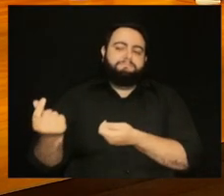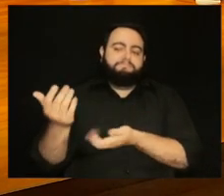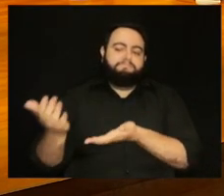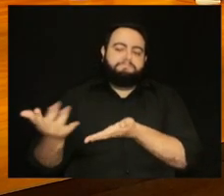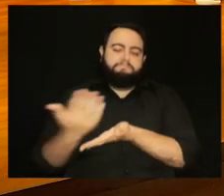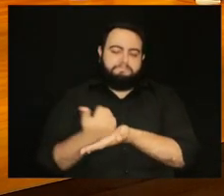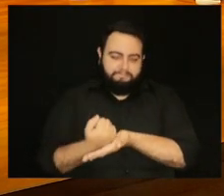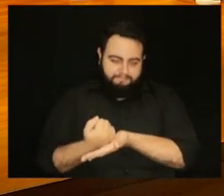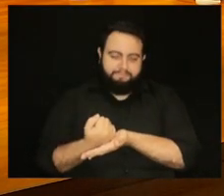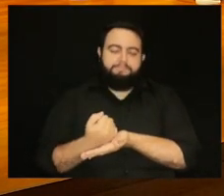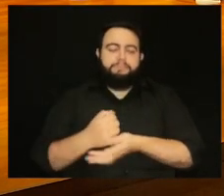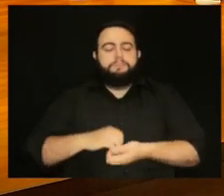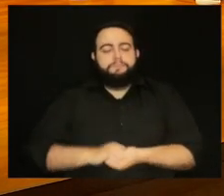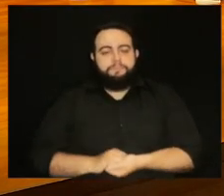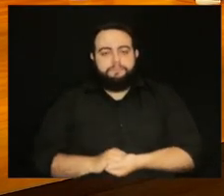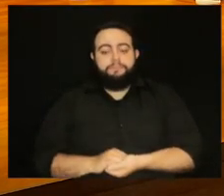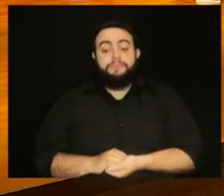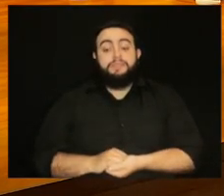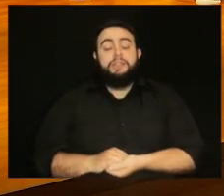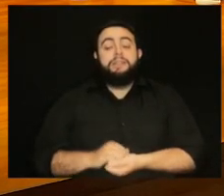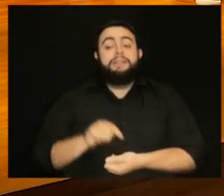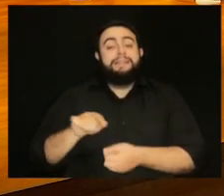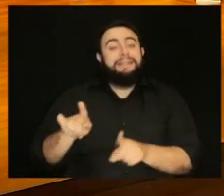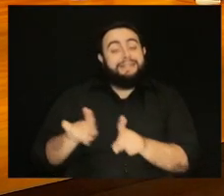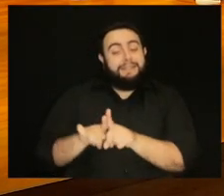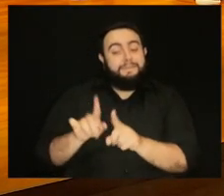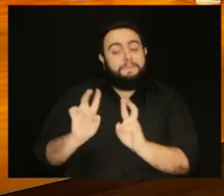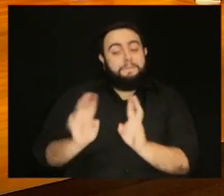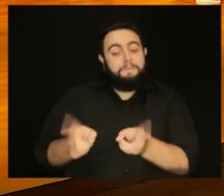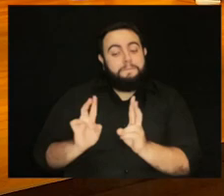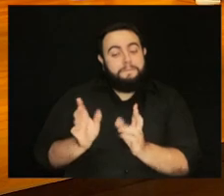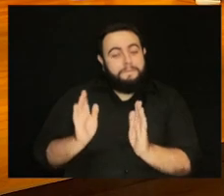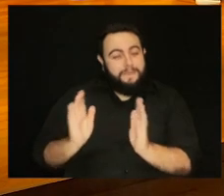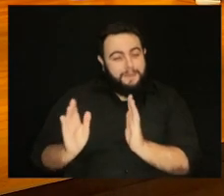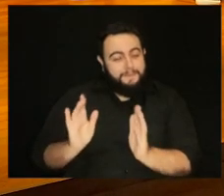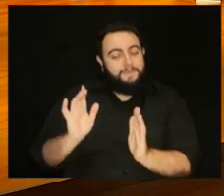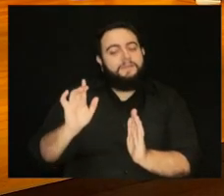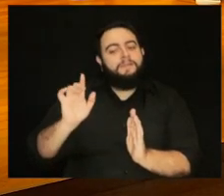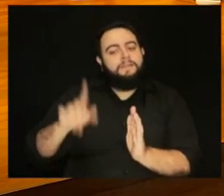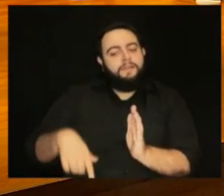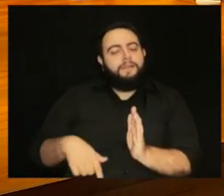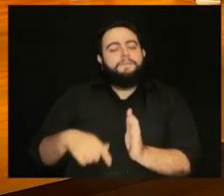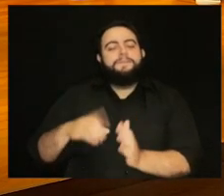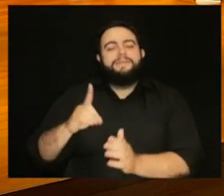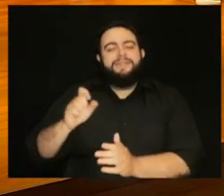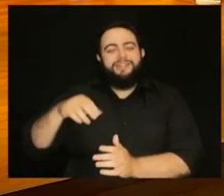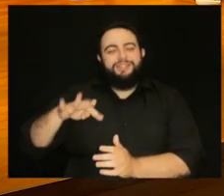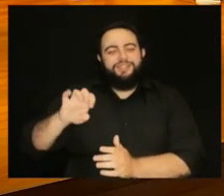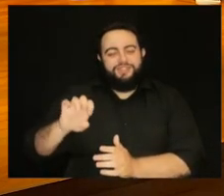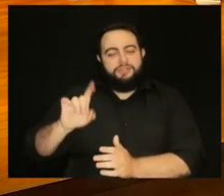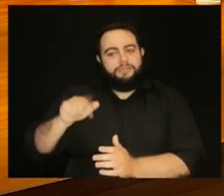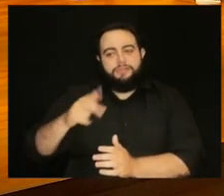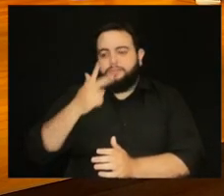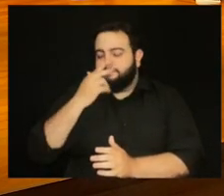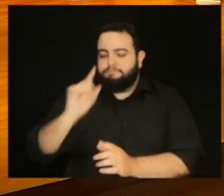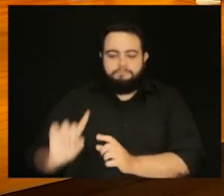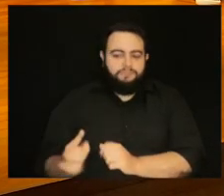anos desponta também um jovem flautista que é o Dante Santoro que também muito menino com 11